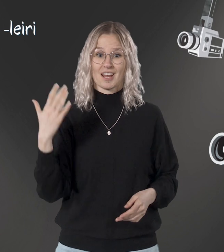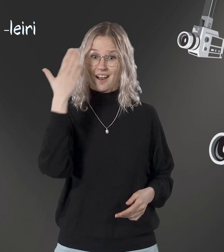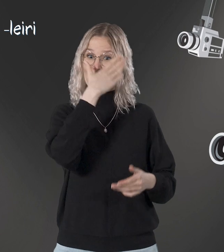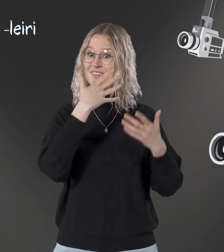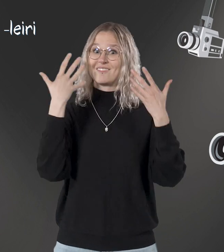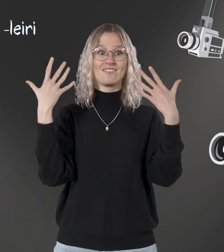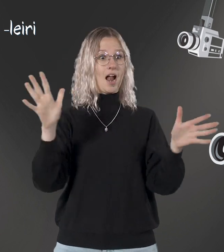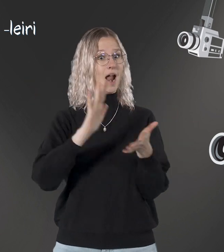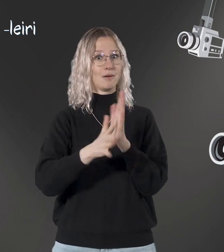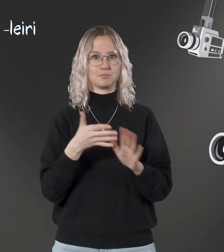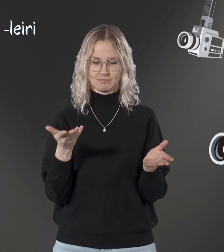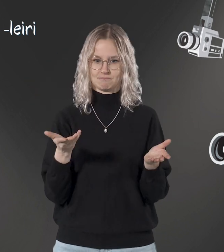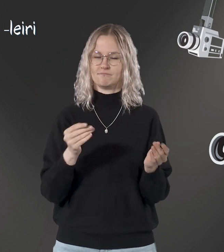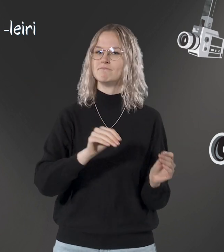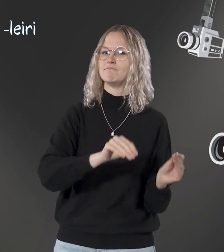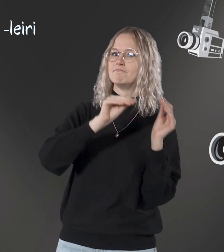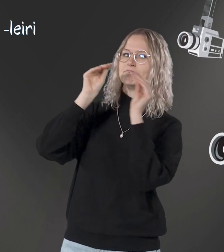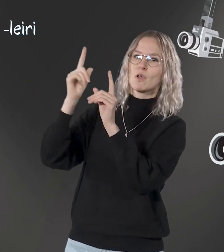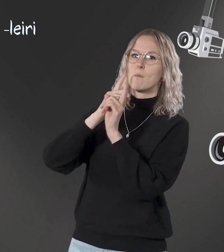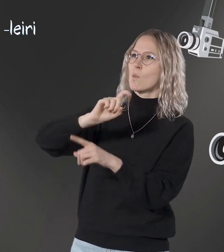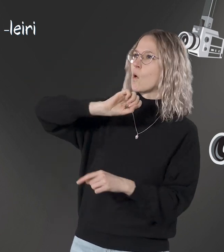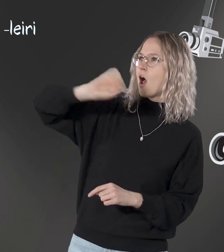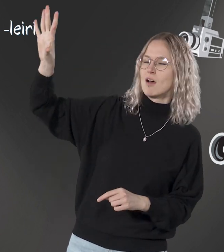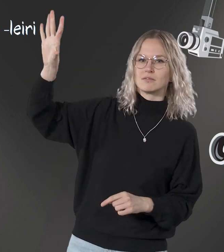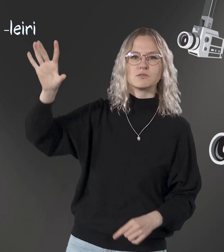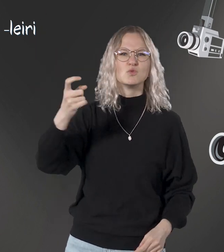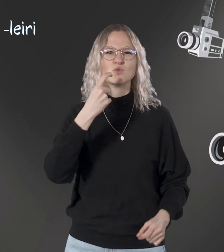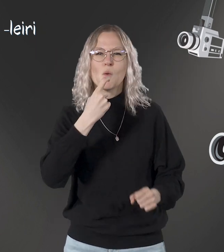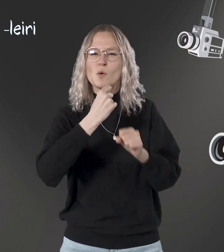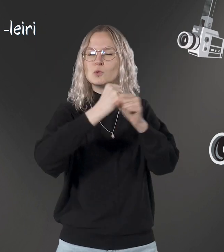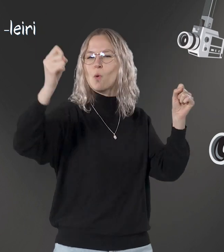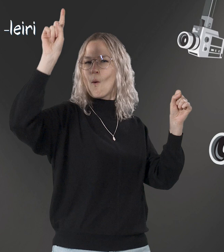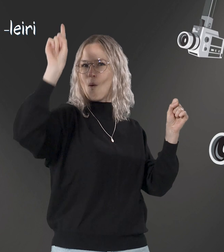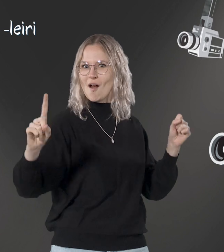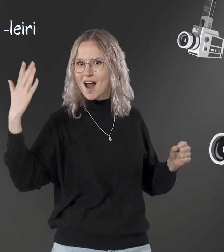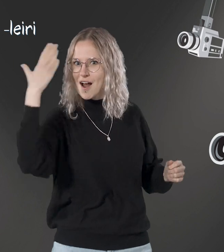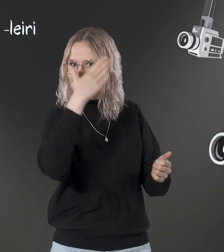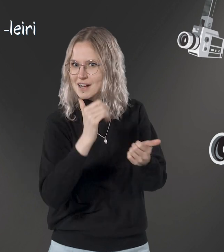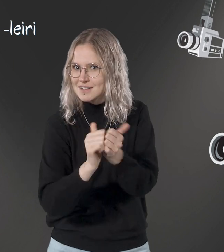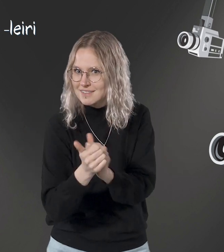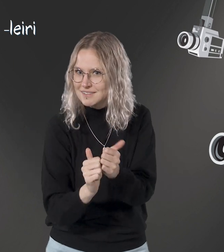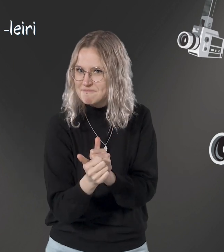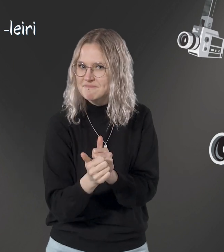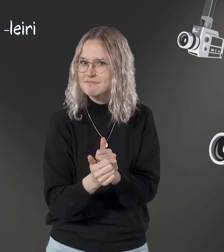Työpajassa tehdyt elokuvat lähtevät mukaan Suomen suurimpaan elokuvakilpailuun!